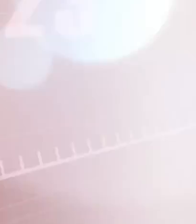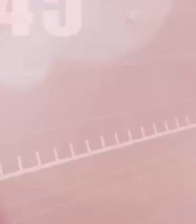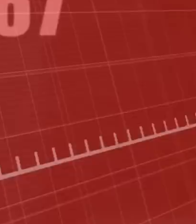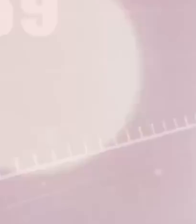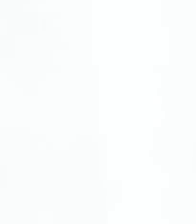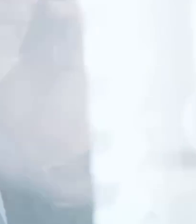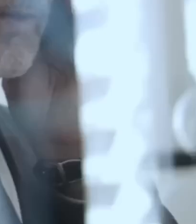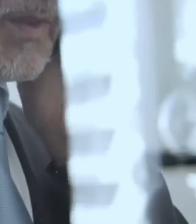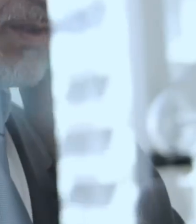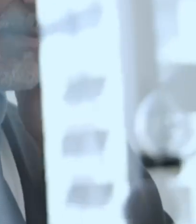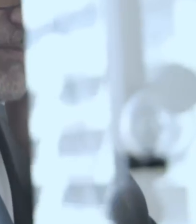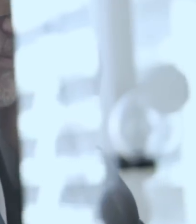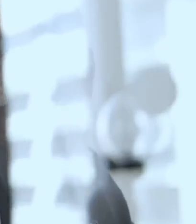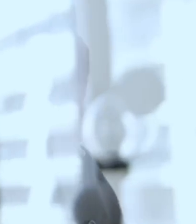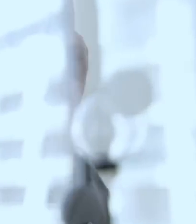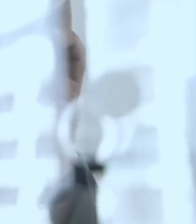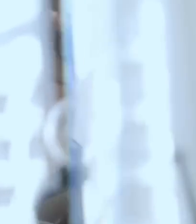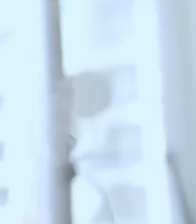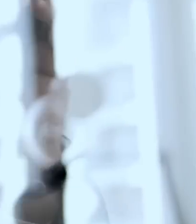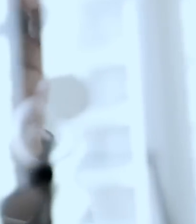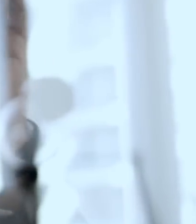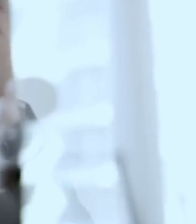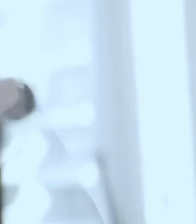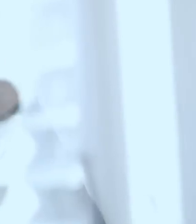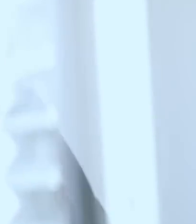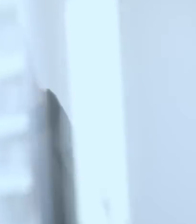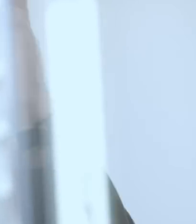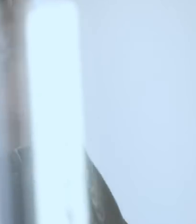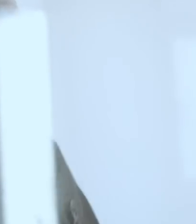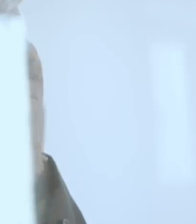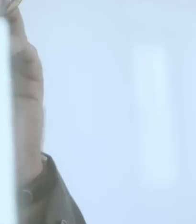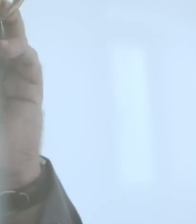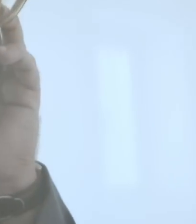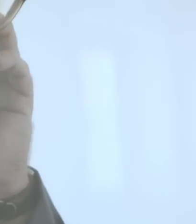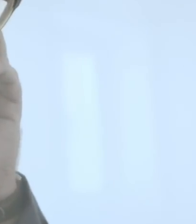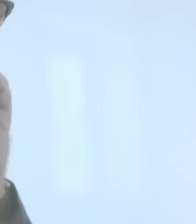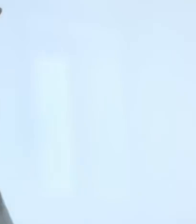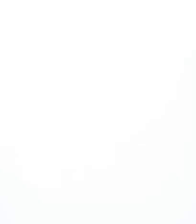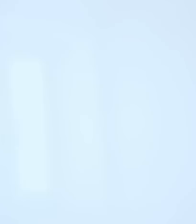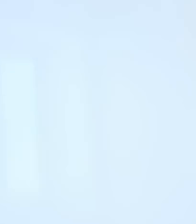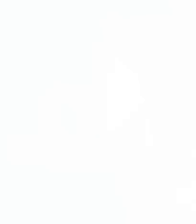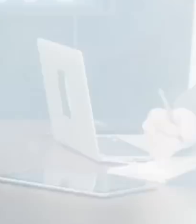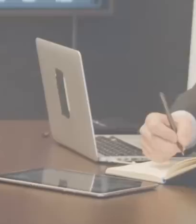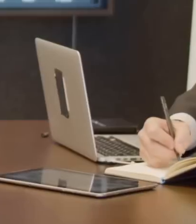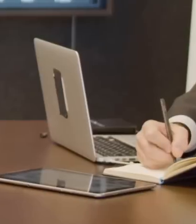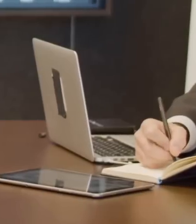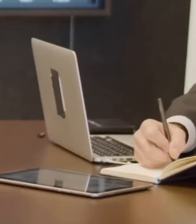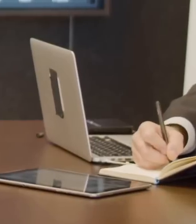más de tres décadas de integración económica estén a punto de colapsar y desató febriles